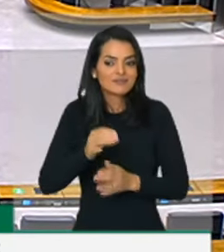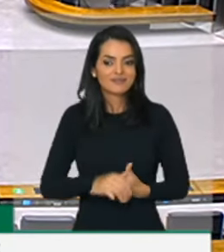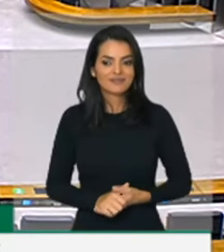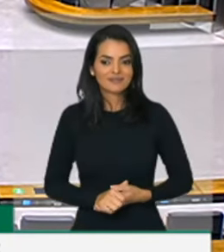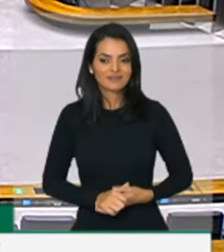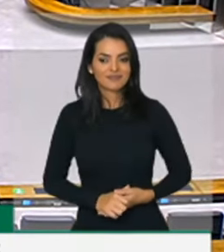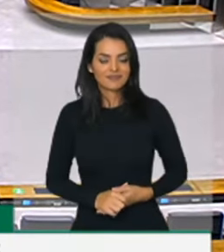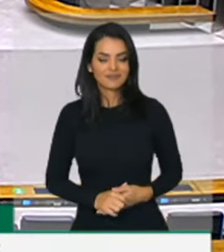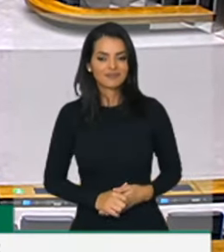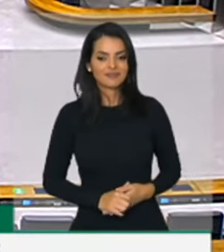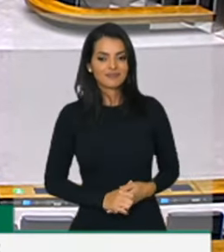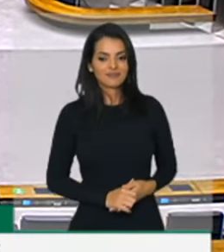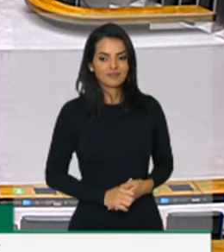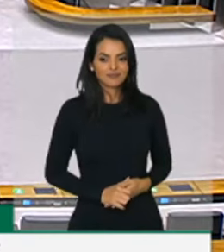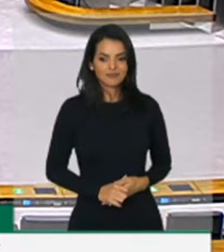PT O DESTAQUE. AUTOR DA EMENDA